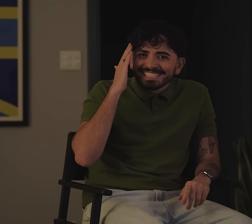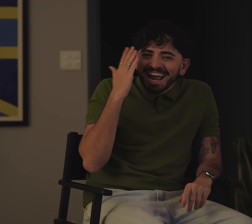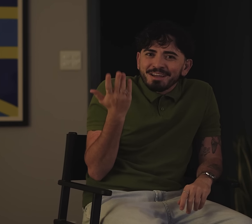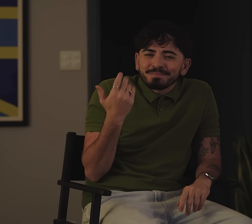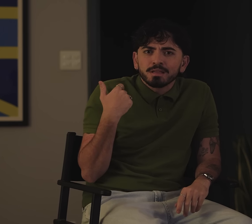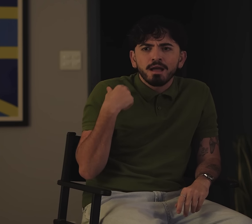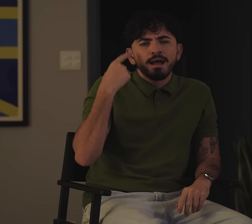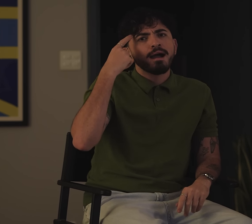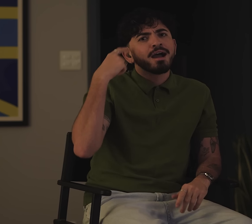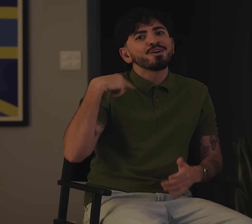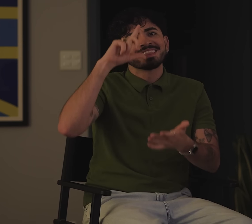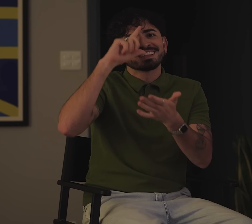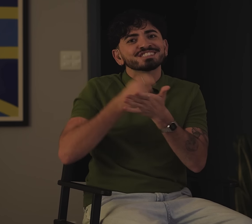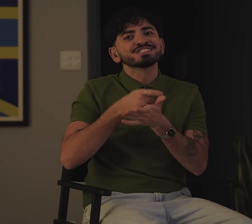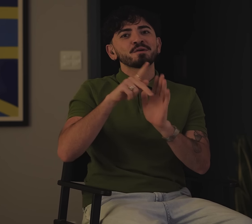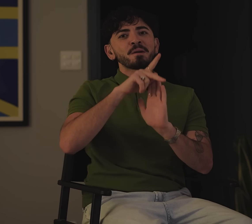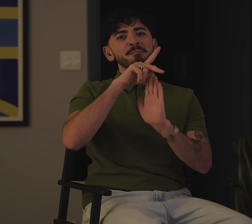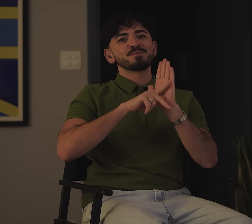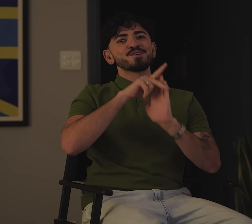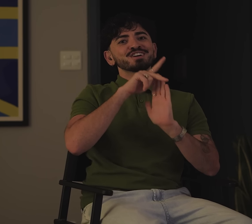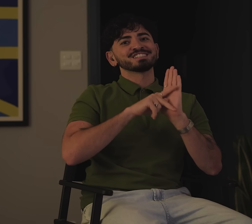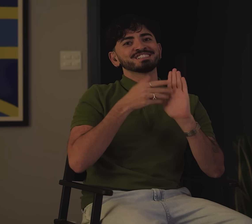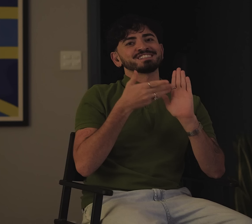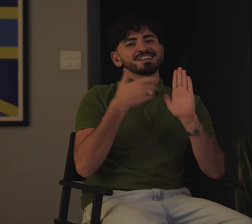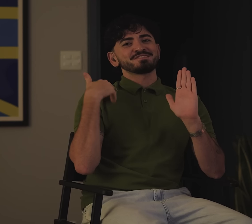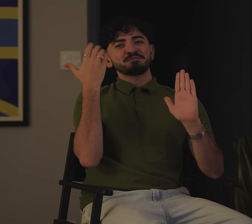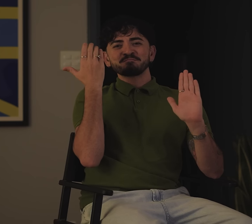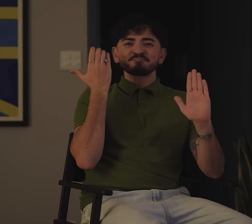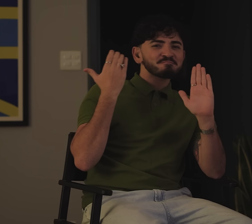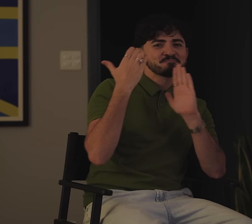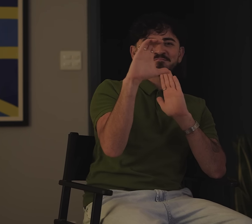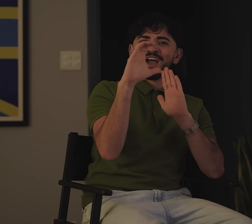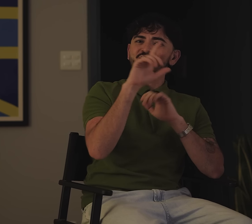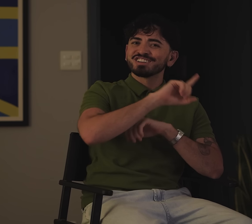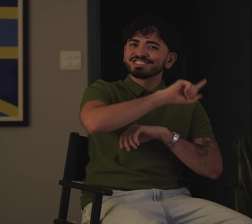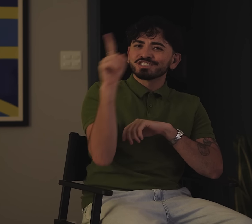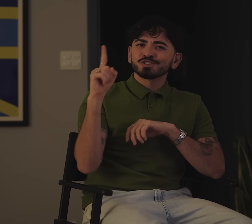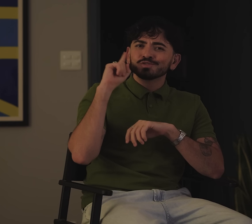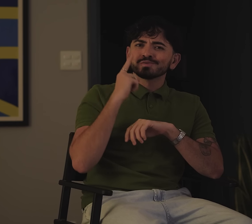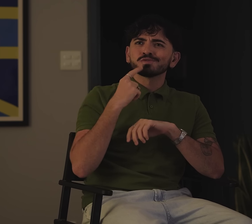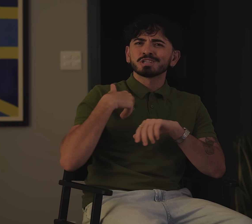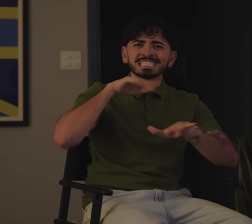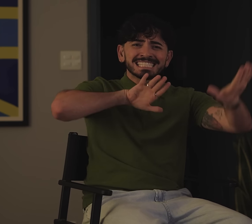Que temos histórias, talentos e muito mais, sabe? Foi ali que tudo começou, no Dia dos Surdos. Inclusive,